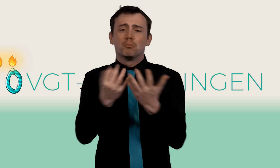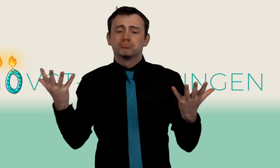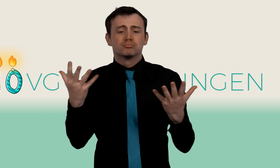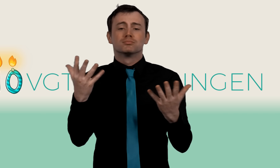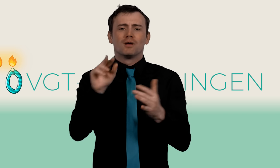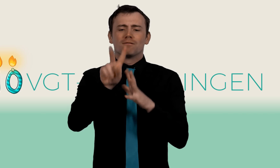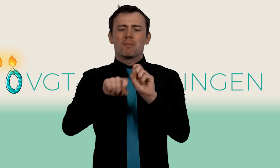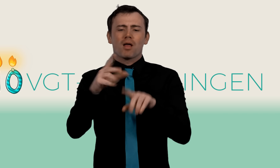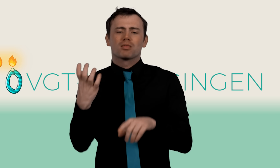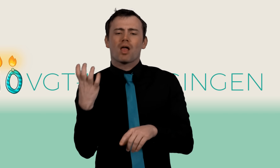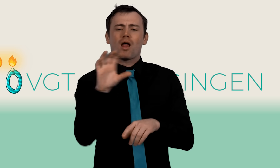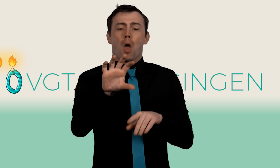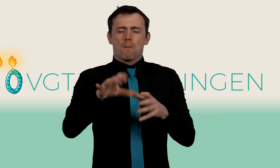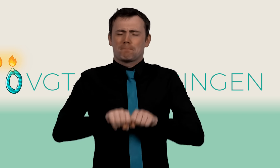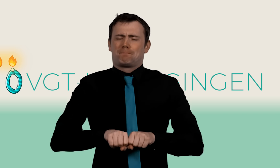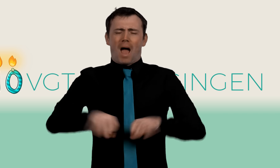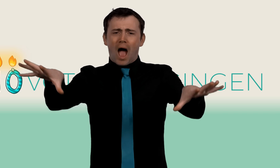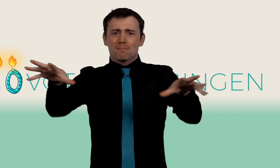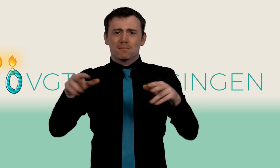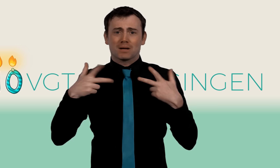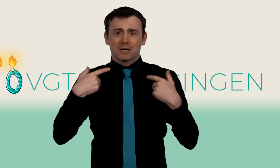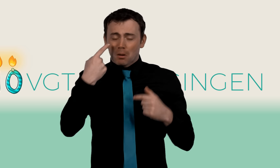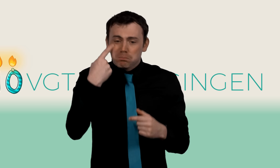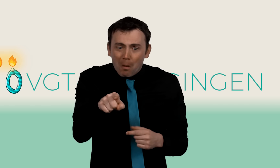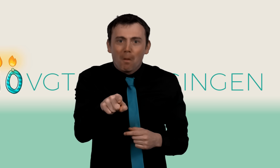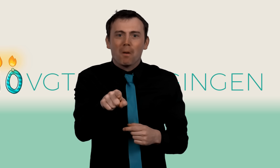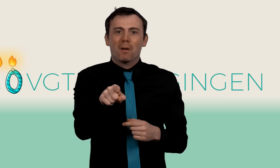te verspreiden en te sensibiliseren naar de maatschappij toe.